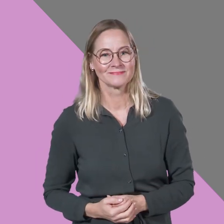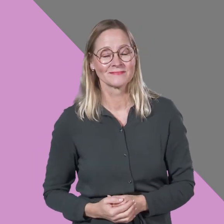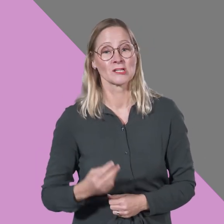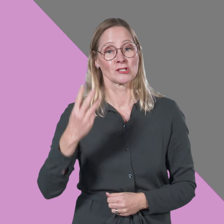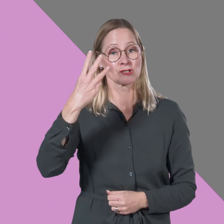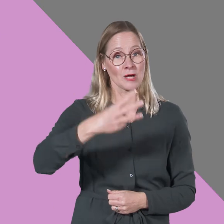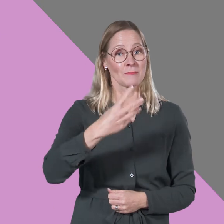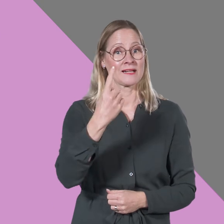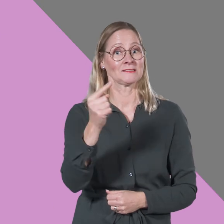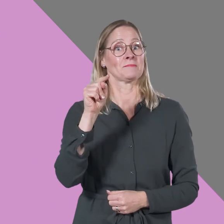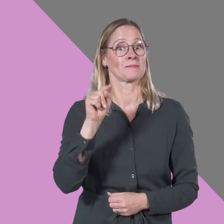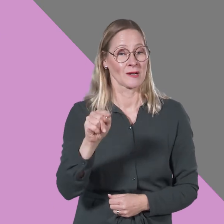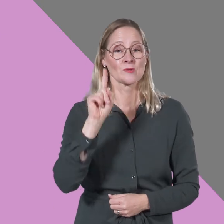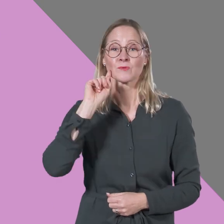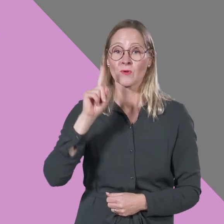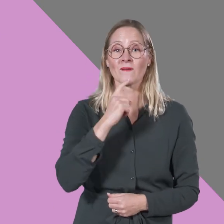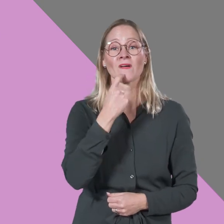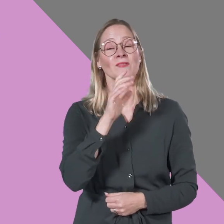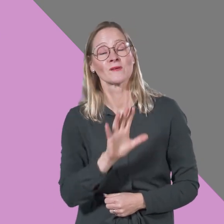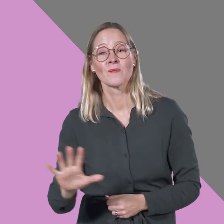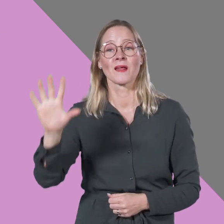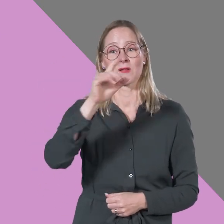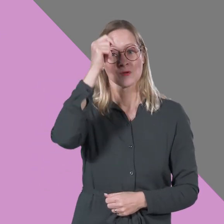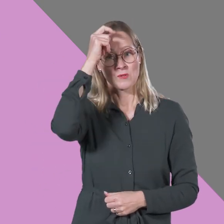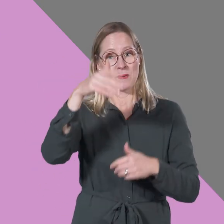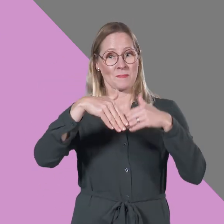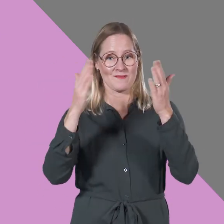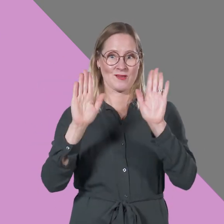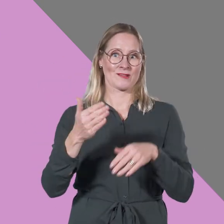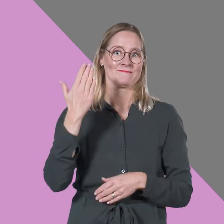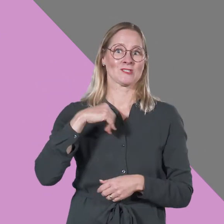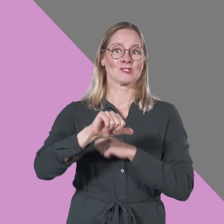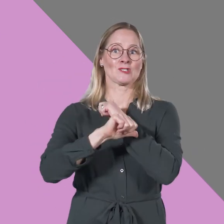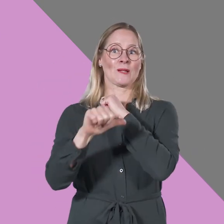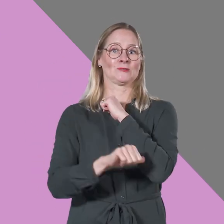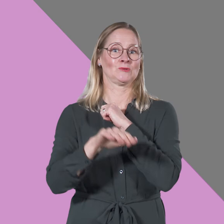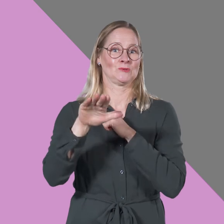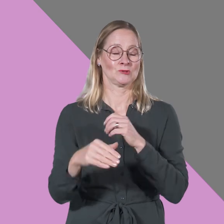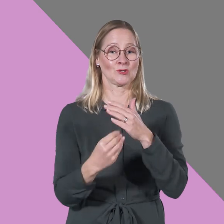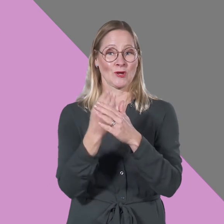31. kuurojen valtakunnalliset kulttuuripäivät järjestettiin Joensuussa -